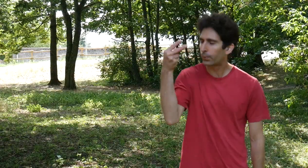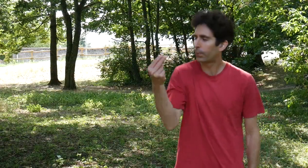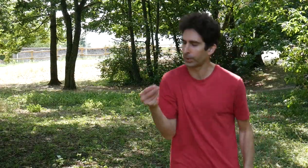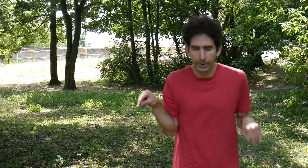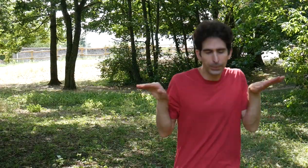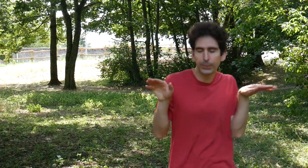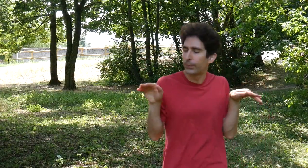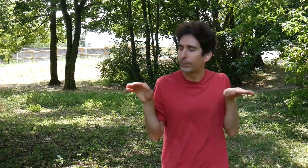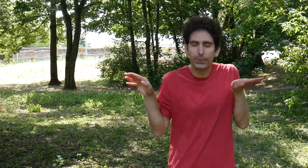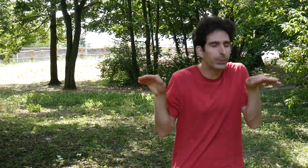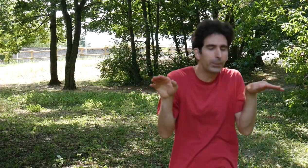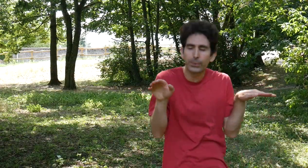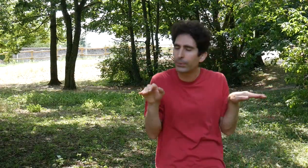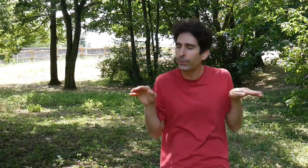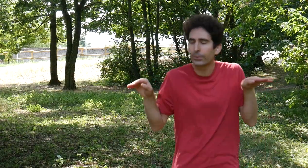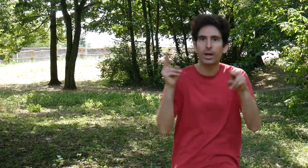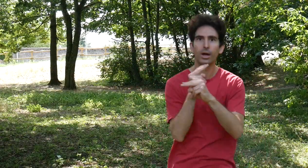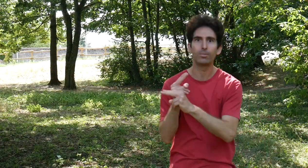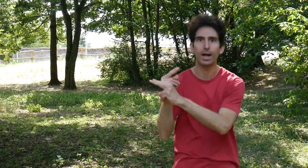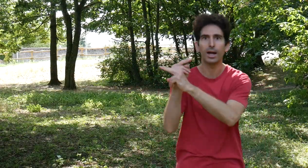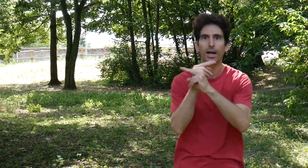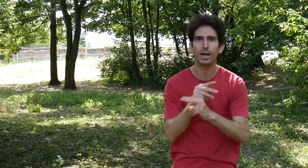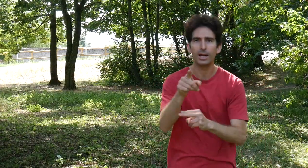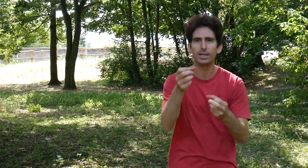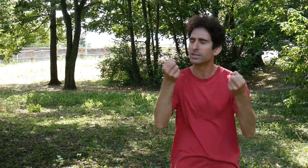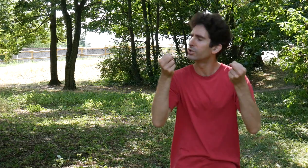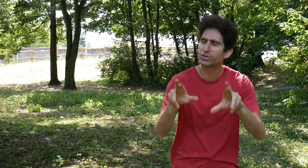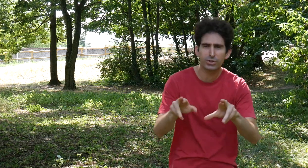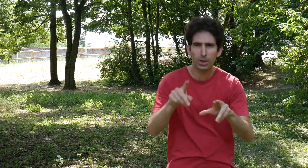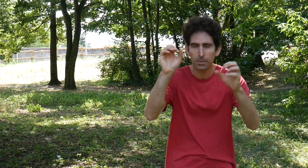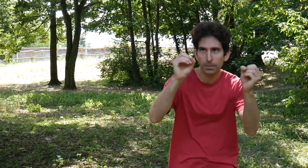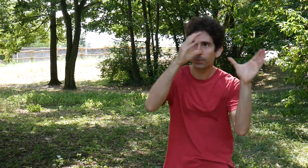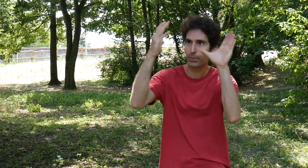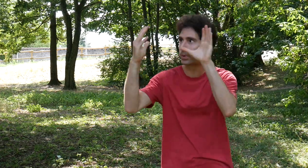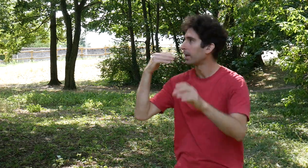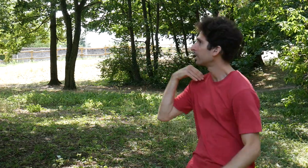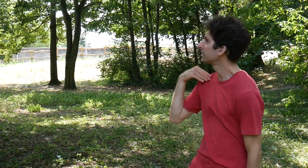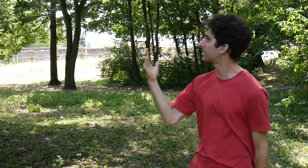Les abeilles... Je suis sûr que tu penses à ça